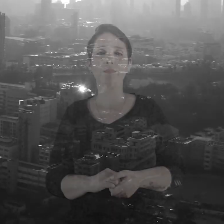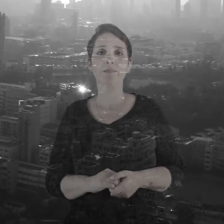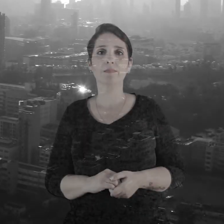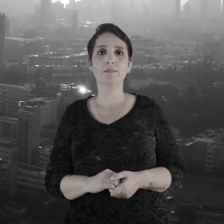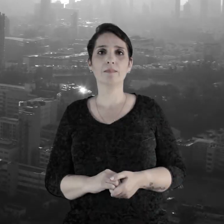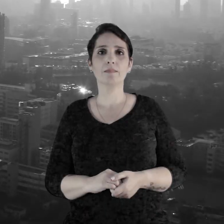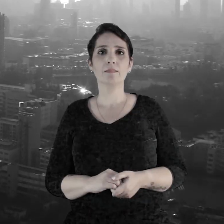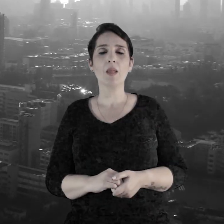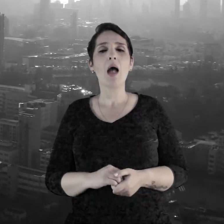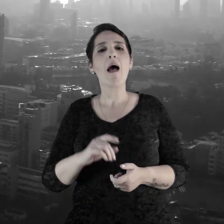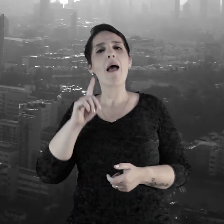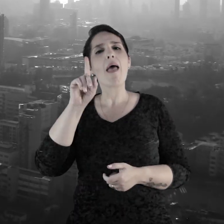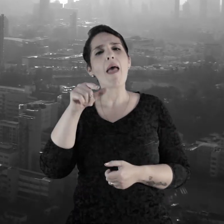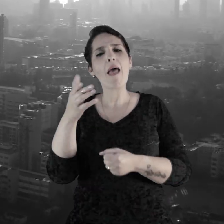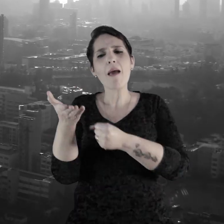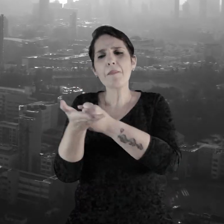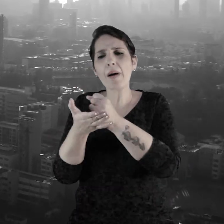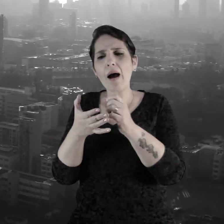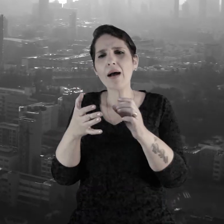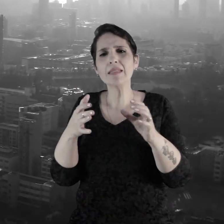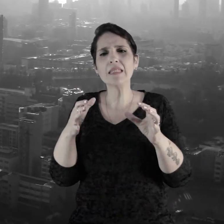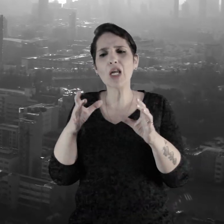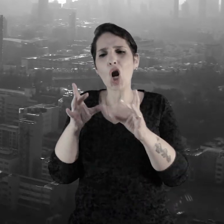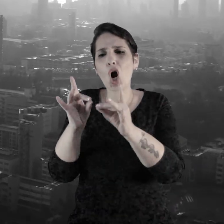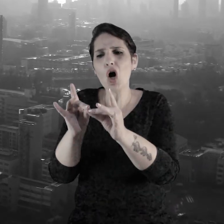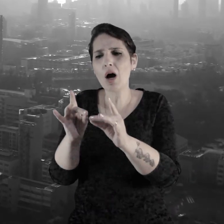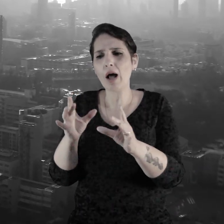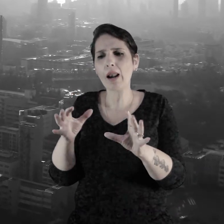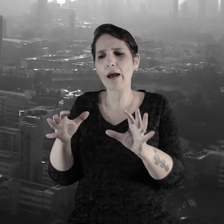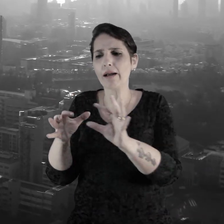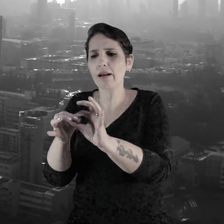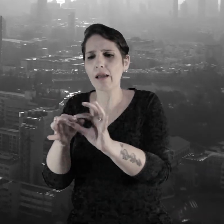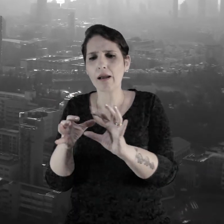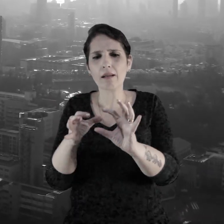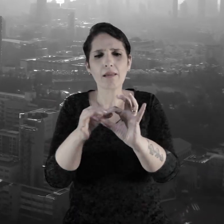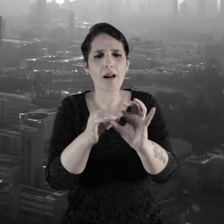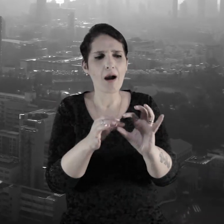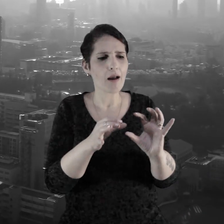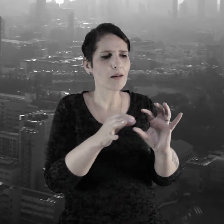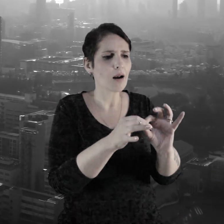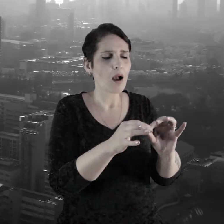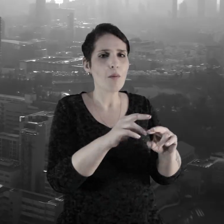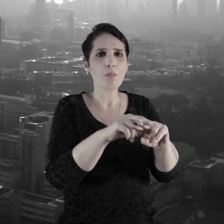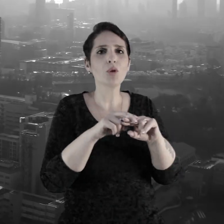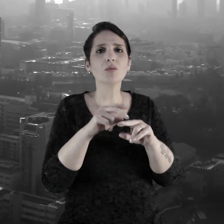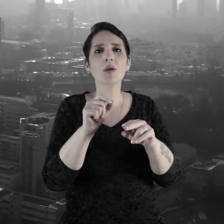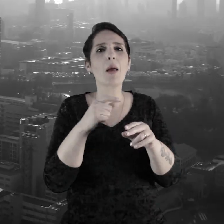É um amálgama de muitos eus fragmentados e tenuamente ligados por uma fachada de normalidade.